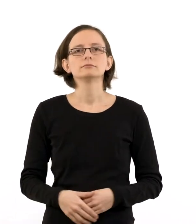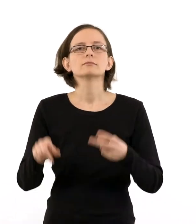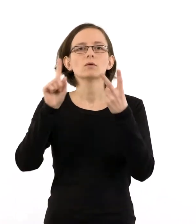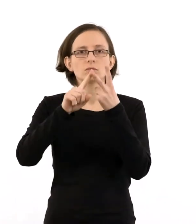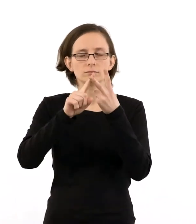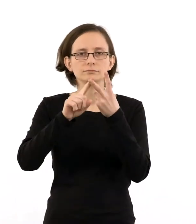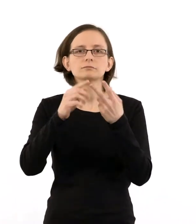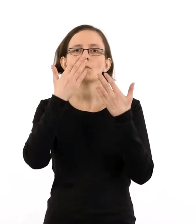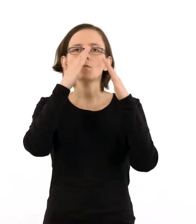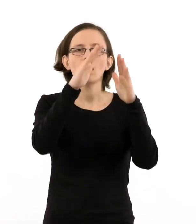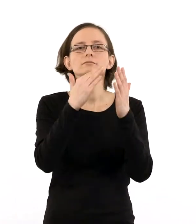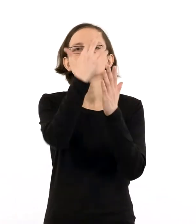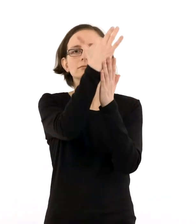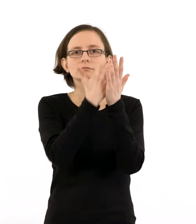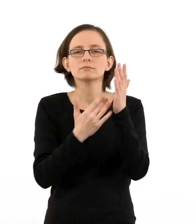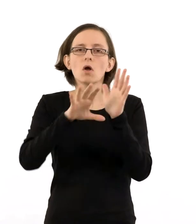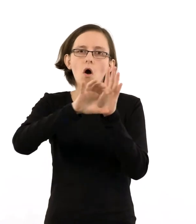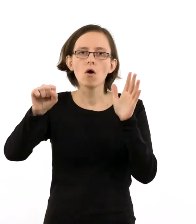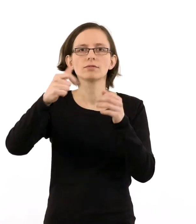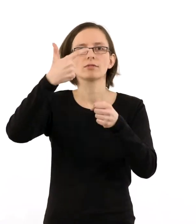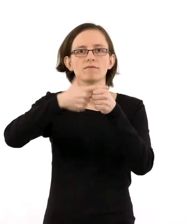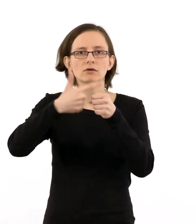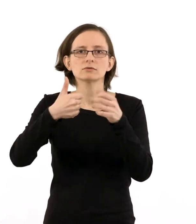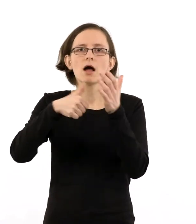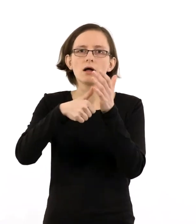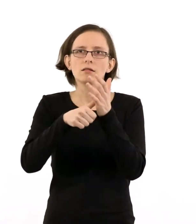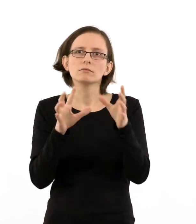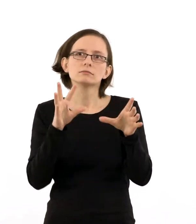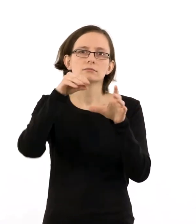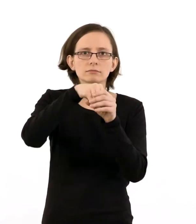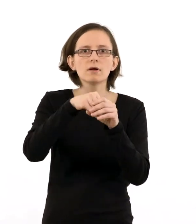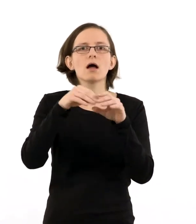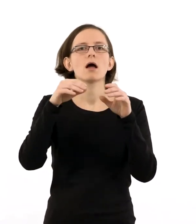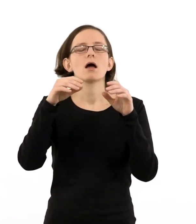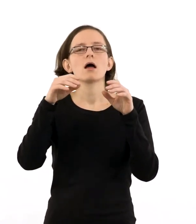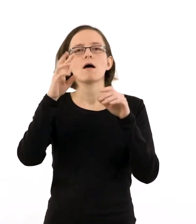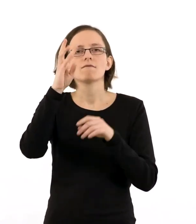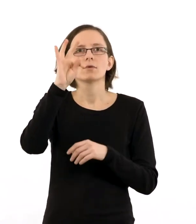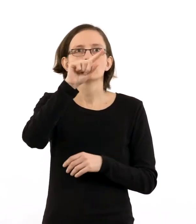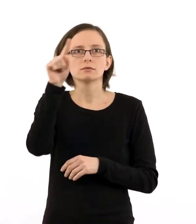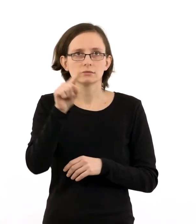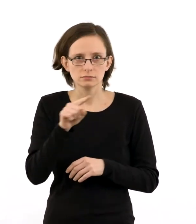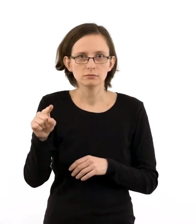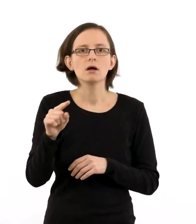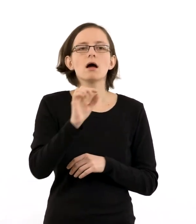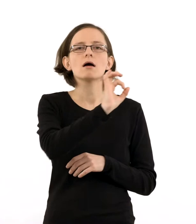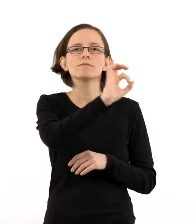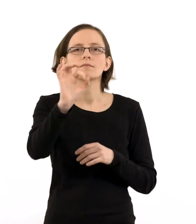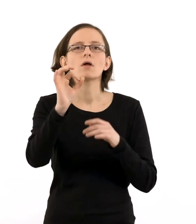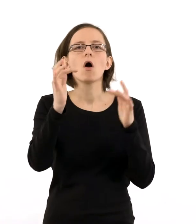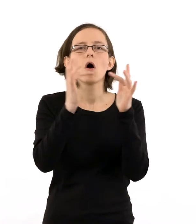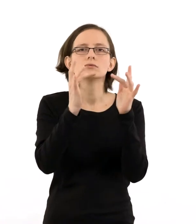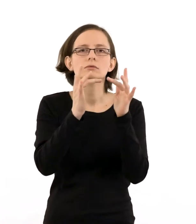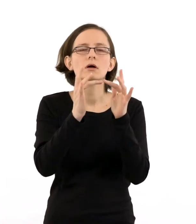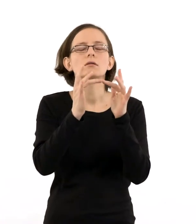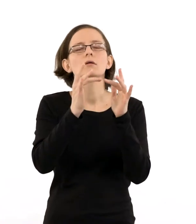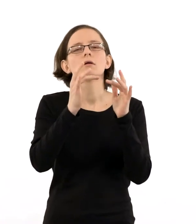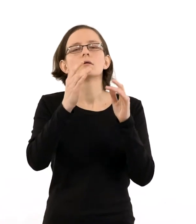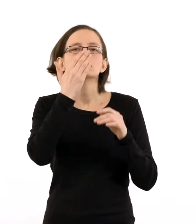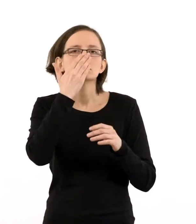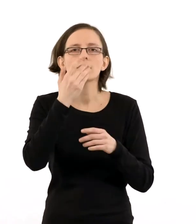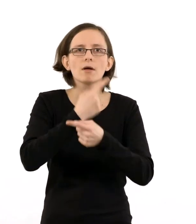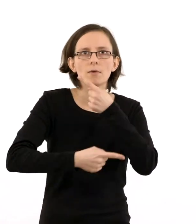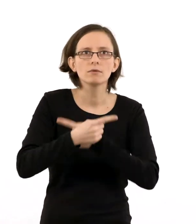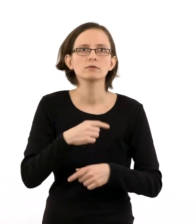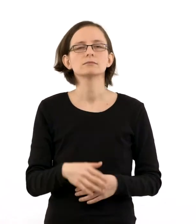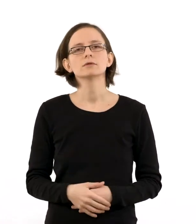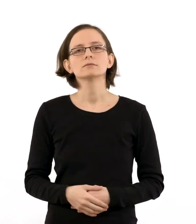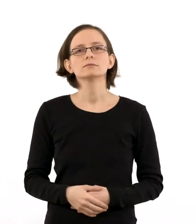2. wskazanie przynajmniej 20 kandydatów na uczestników warsztatów z określeniem stopni i rodzajów niepełnosprawności,